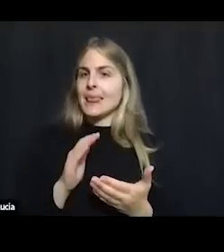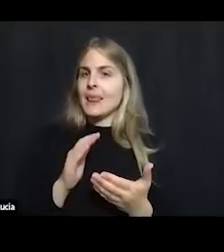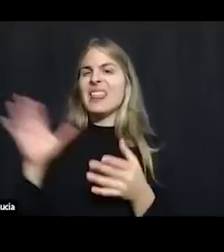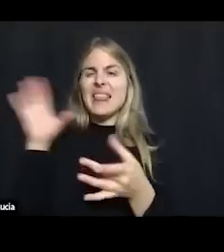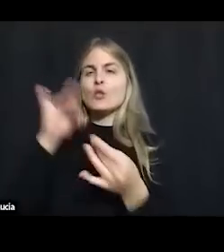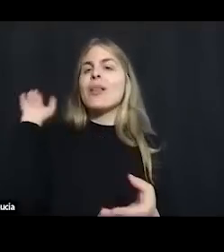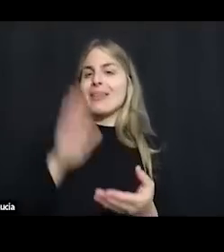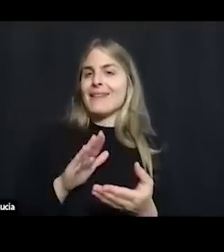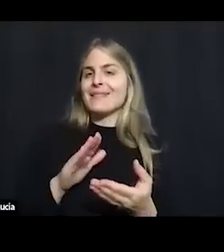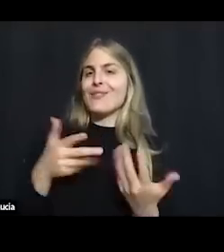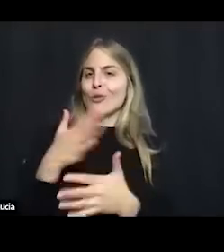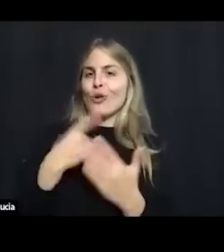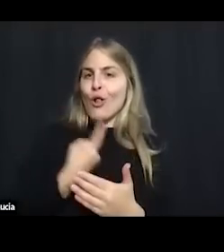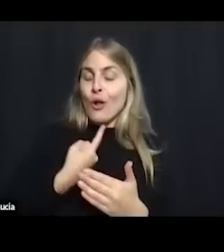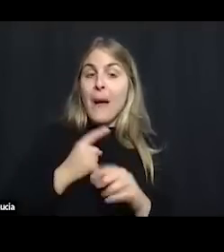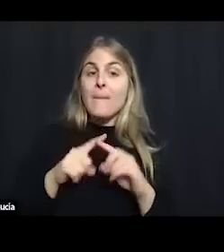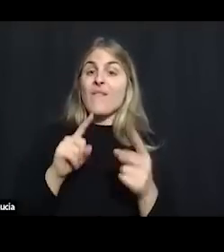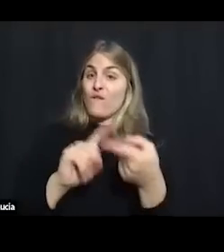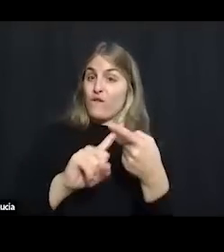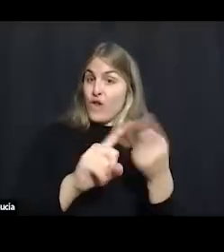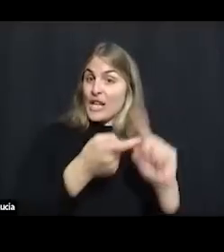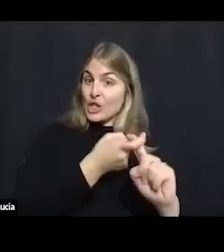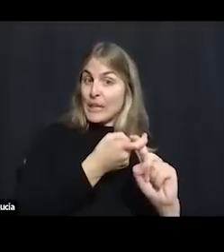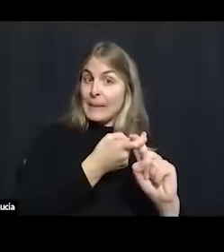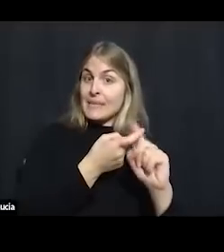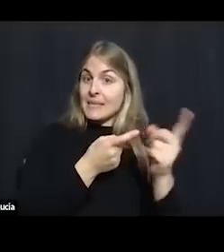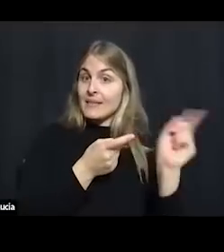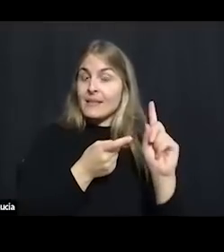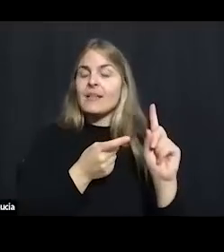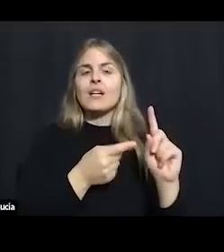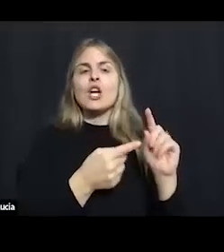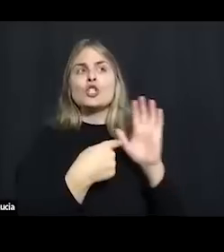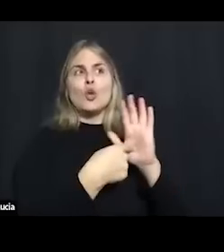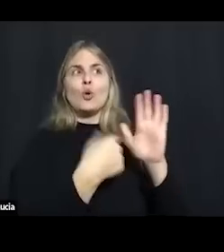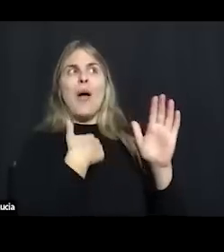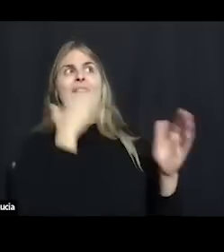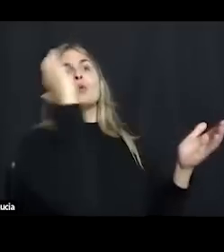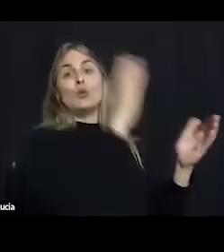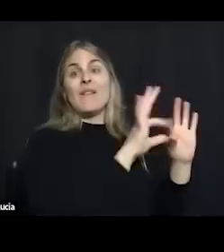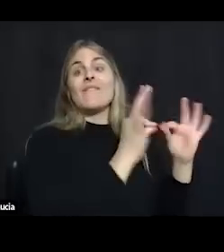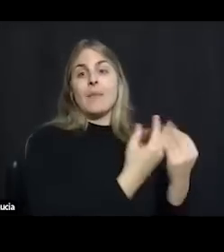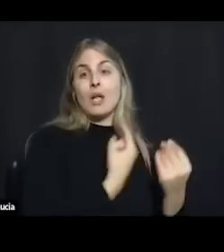mientras que las amistades que a menudo eran como familia se relacionaban con la reducción de la soledad familiar. Sin embargo, cuando incluí estos